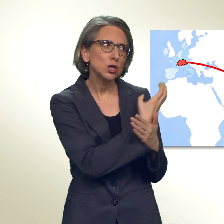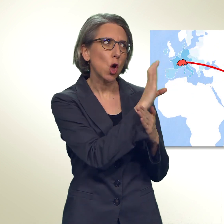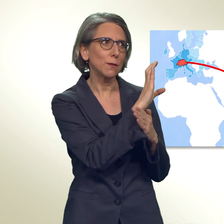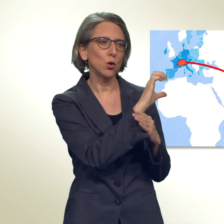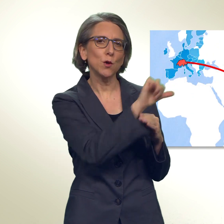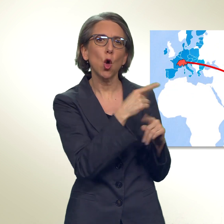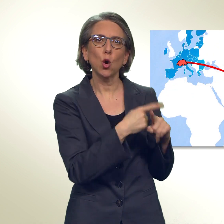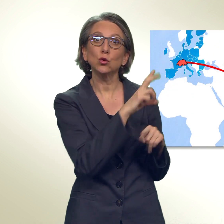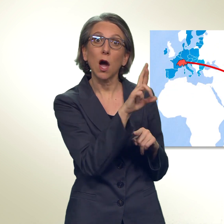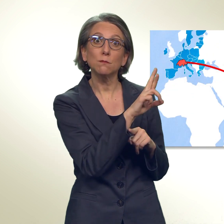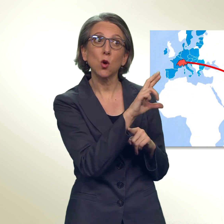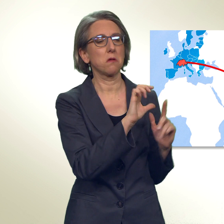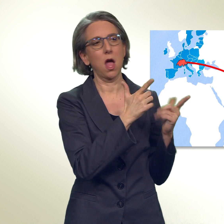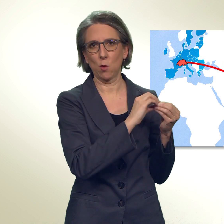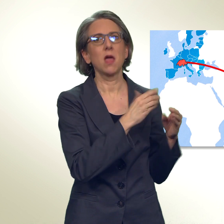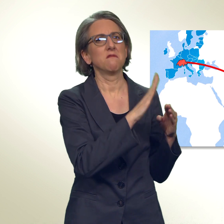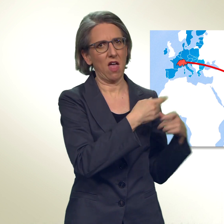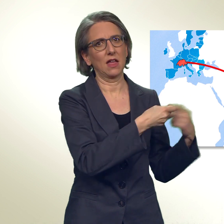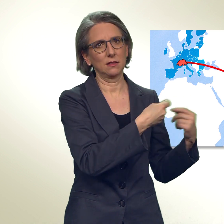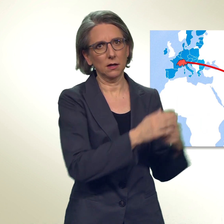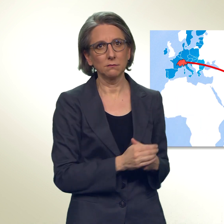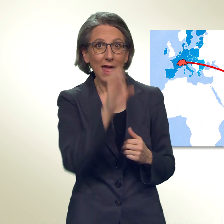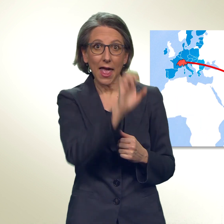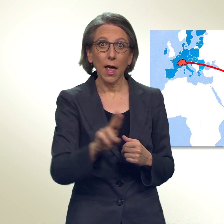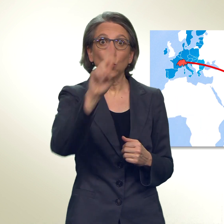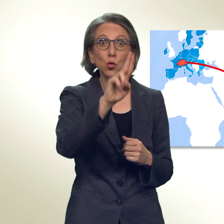Die EU verhandelt zurzeit ebenfalls über ein Abkommen mit Indonesien.